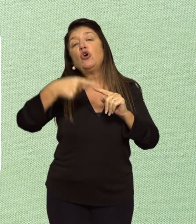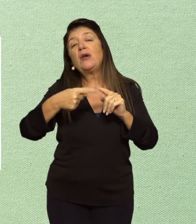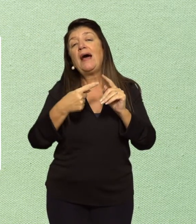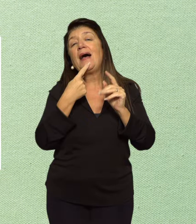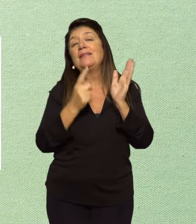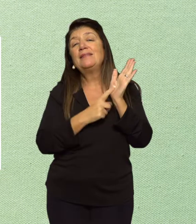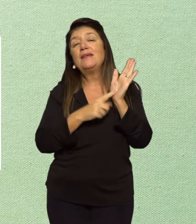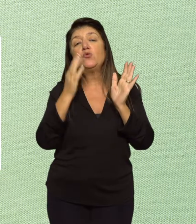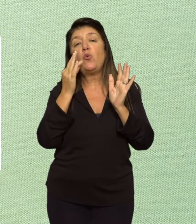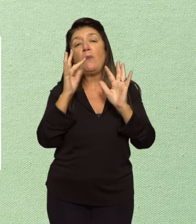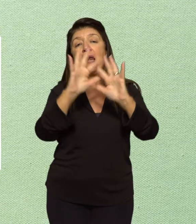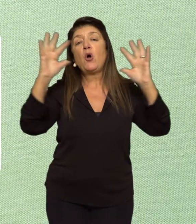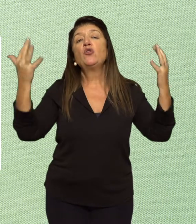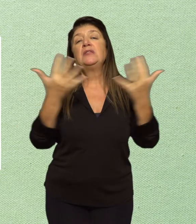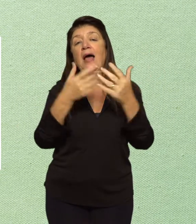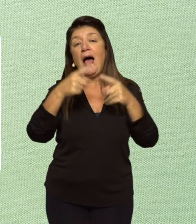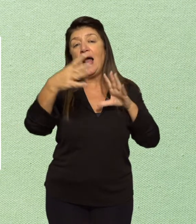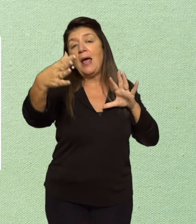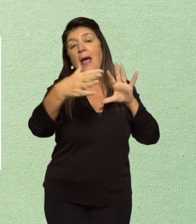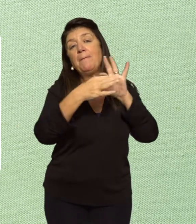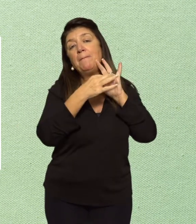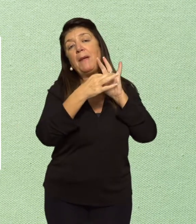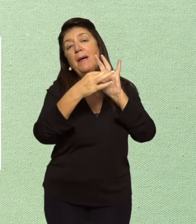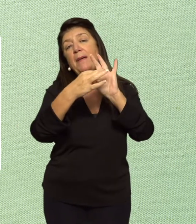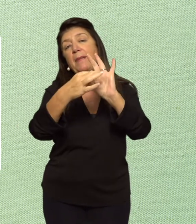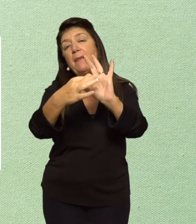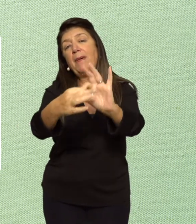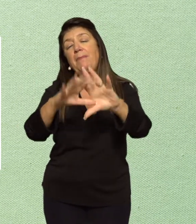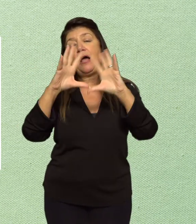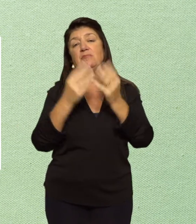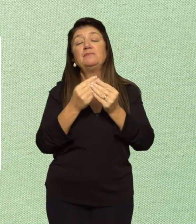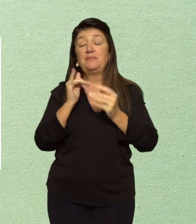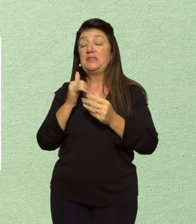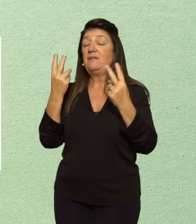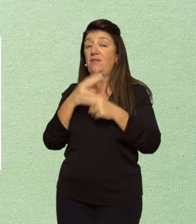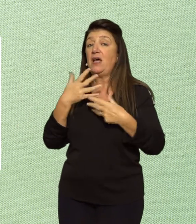un'informazione molto interessante che magari anche oggi in mezzo alle notizie e in mezzo agli